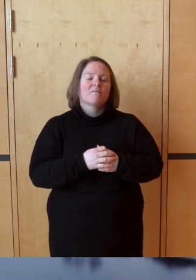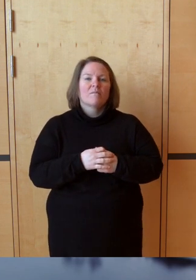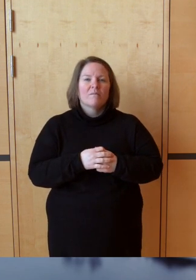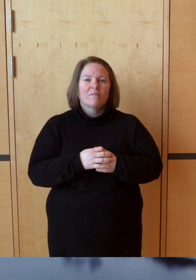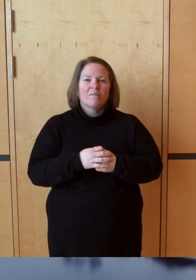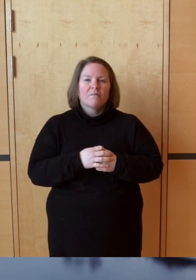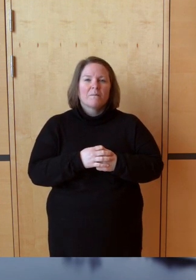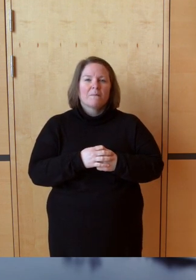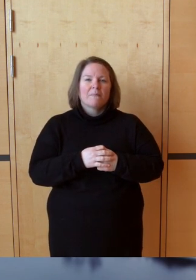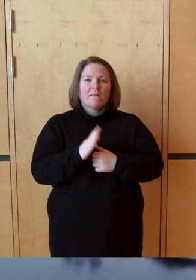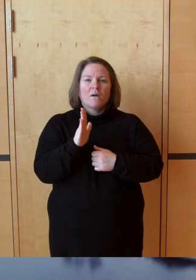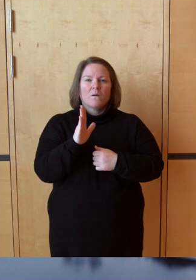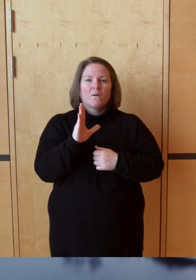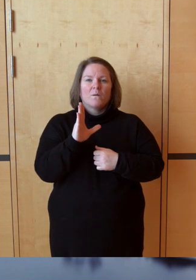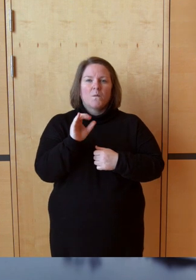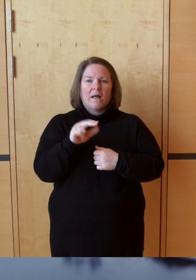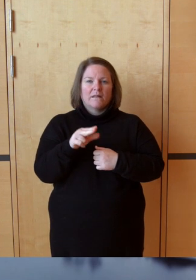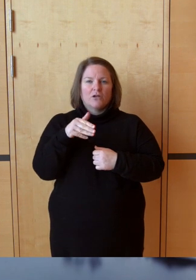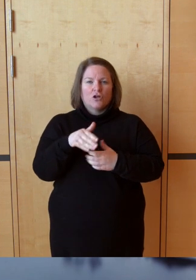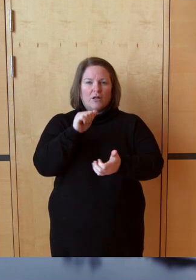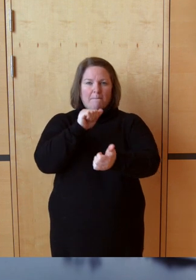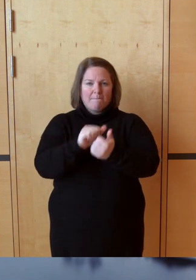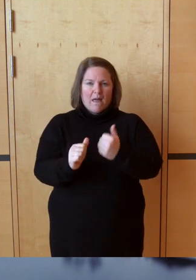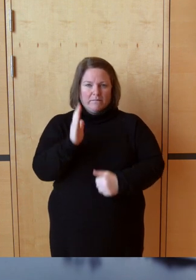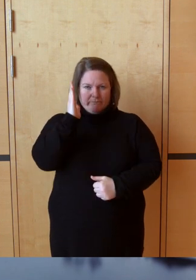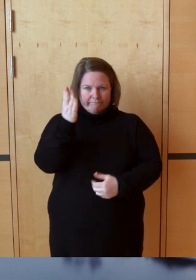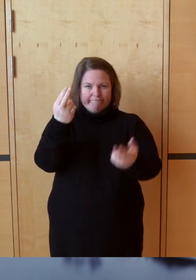Enligt är från Johan Söderberg Moderaternas gruppledare efter Markku Abrahamsson Varsågod